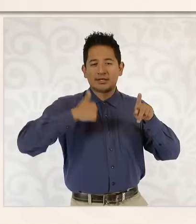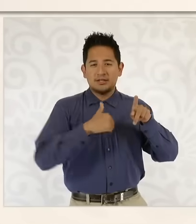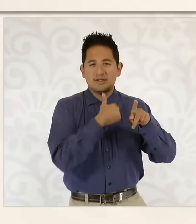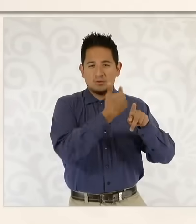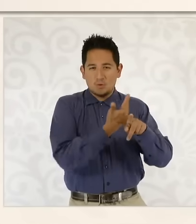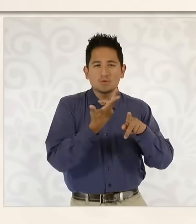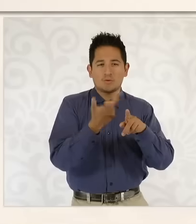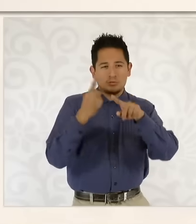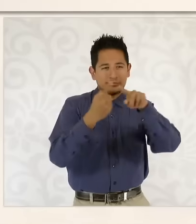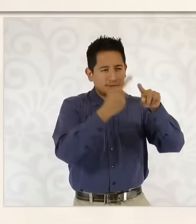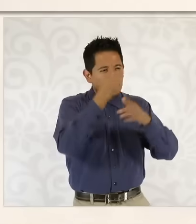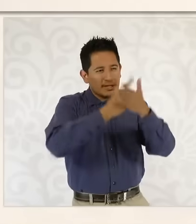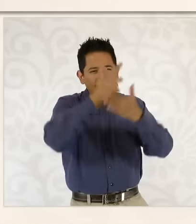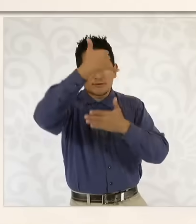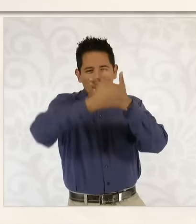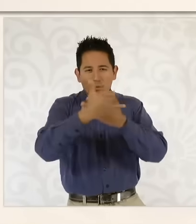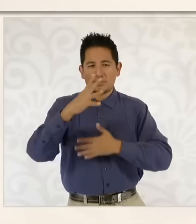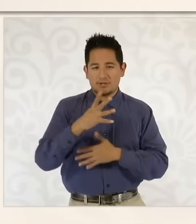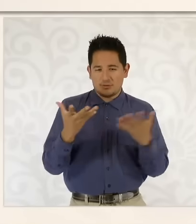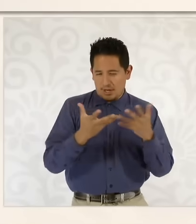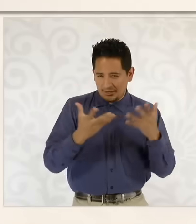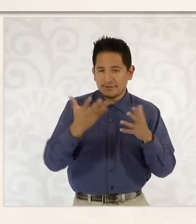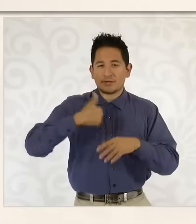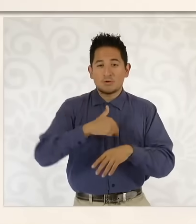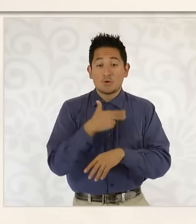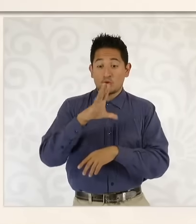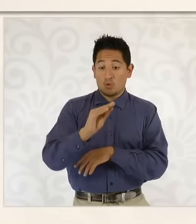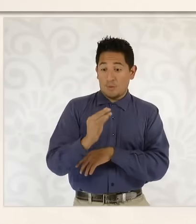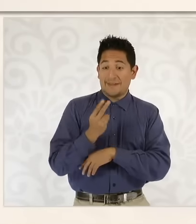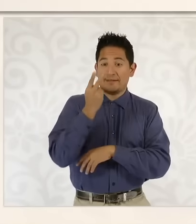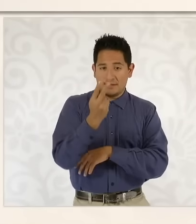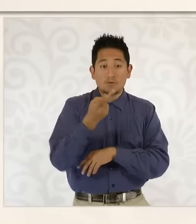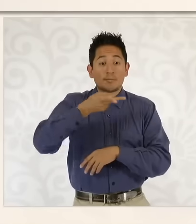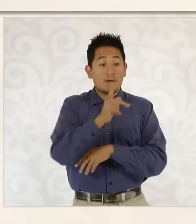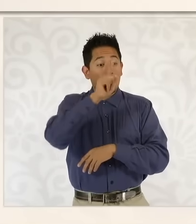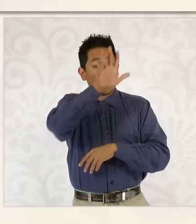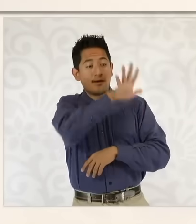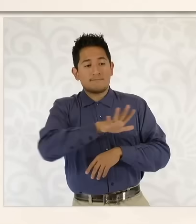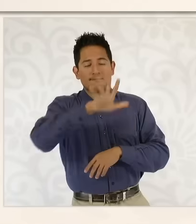de administración. En total son 92 proyectos, 23 ya los concluimos. ¿Qué estamos atacando con